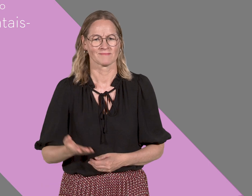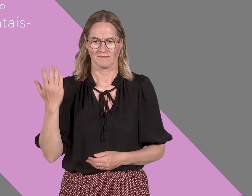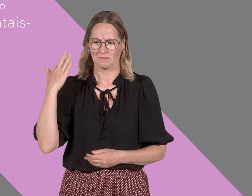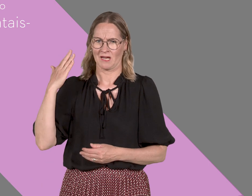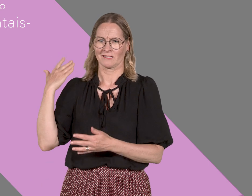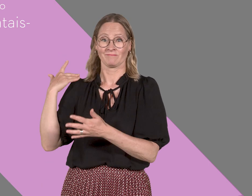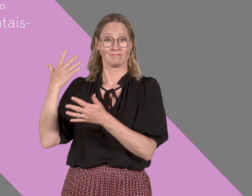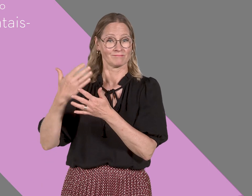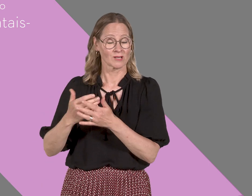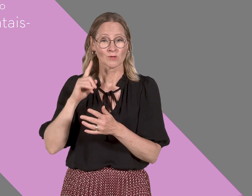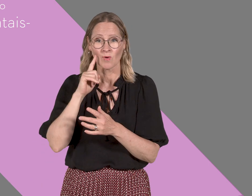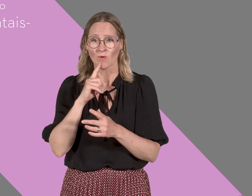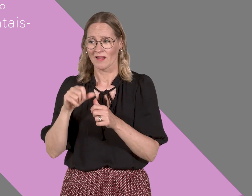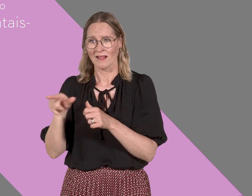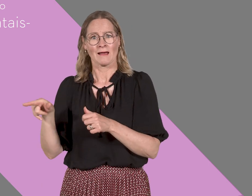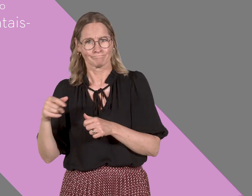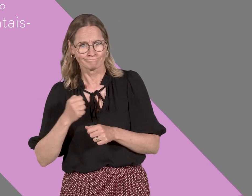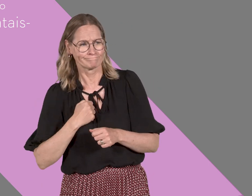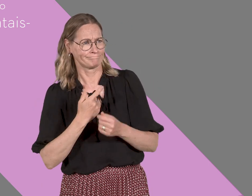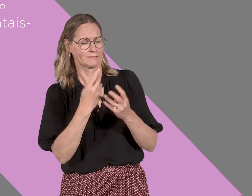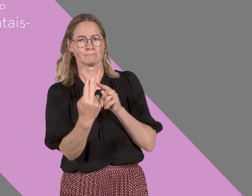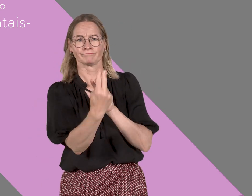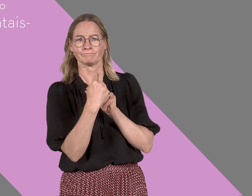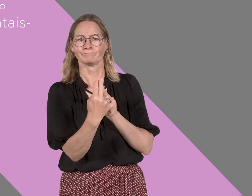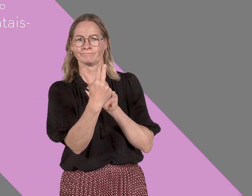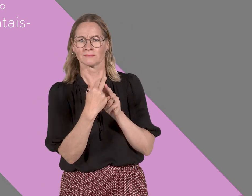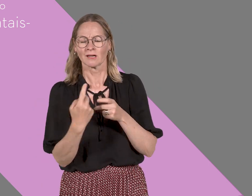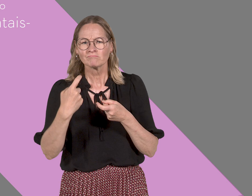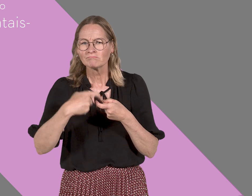Kuurojen Liittoon on tullut viime aikoina yhteydenottoja -